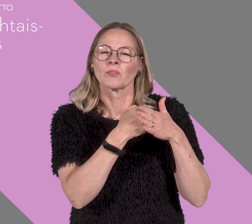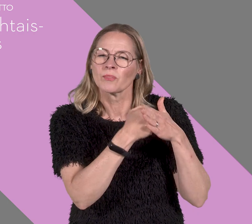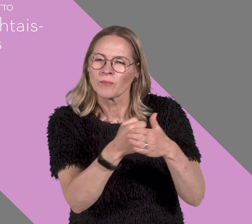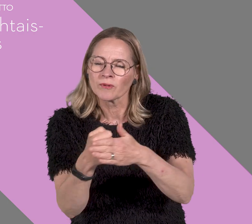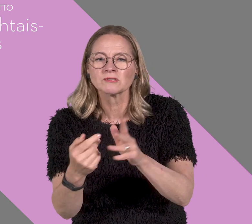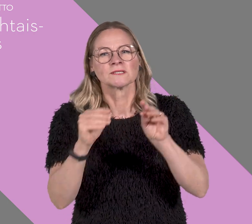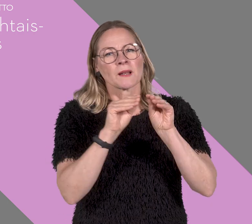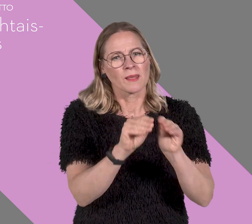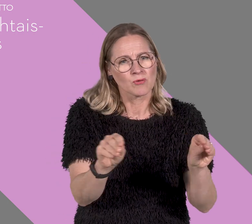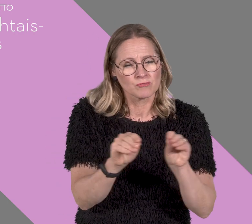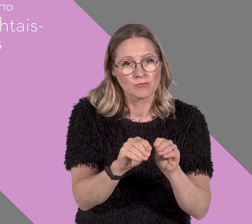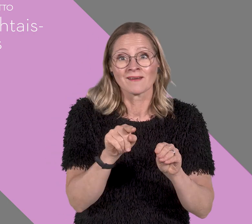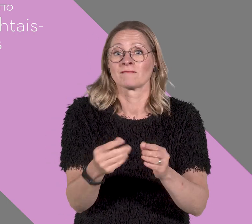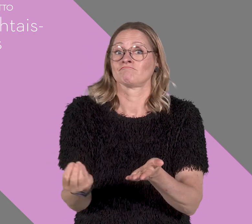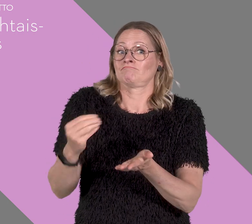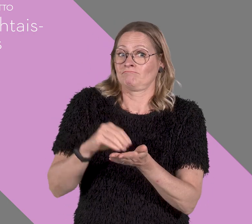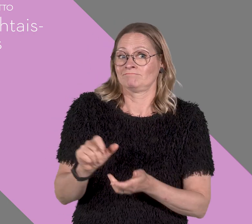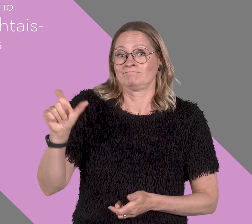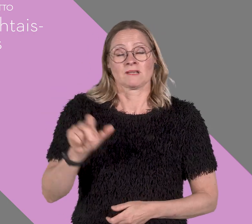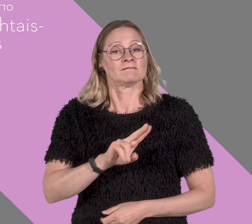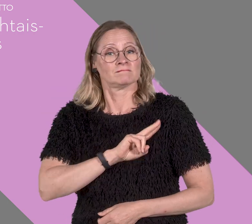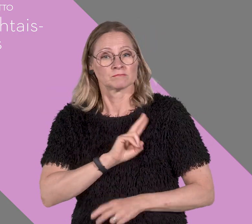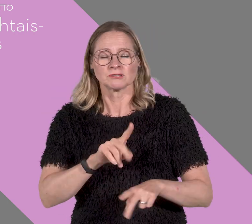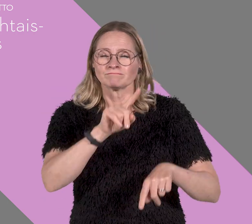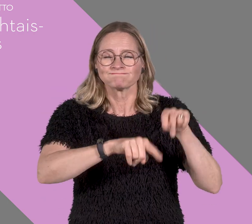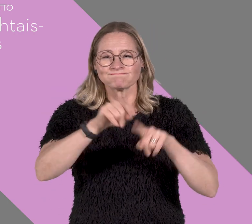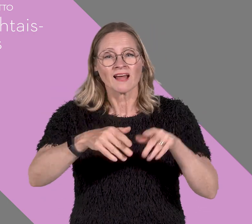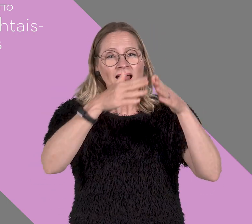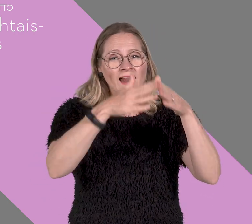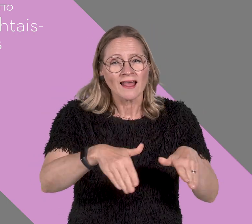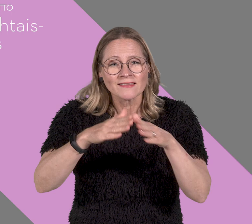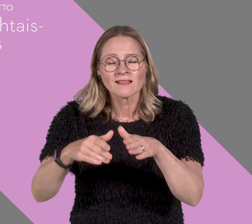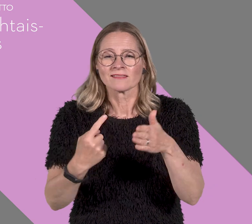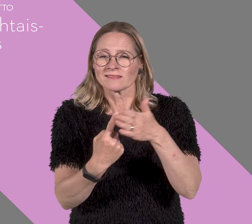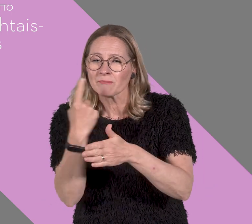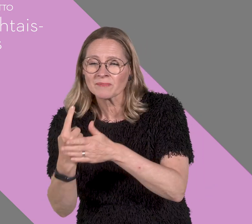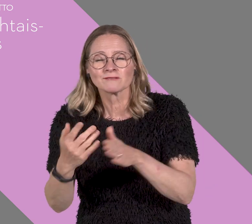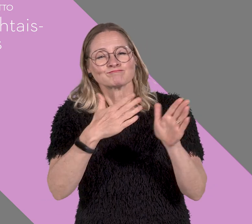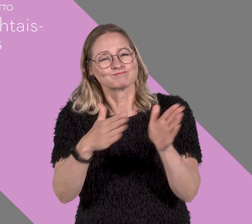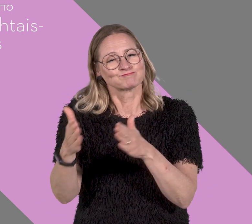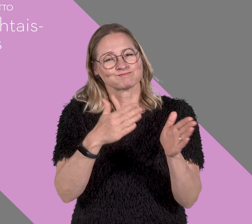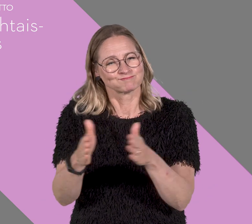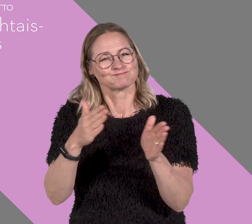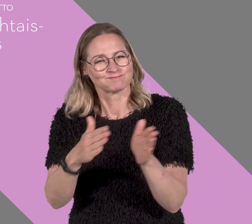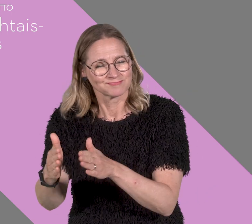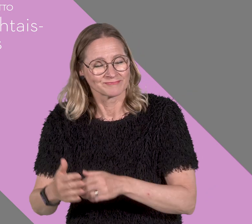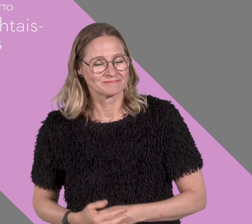kaikenlaisissa asioissa. Lisäksi hän on vastuussa monenlaisten leirien ja tapahtumien järjestämisestä.